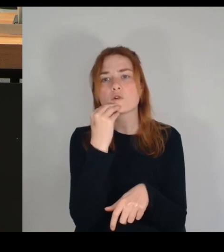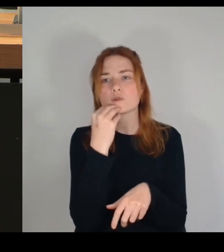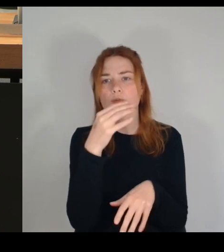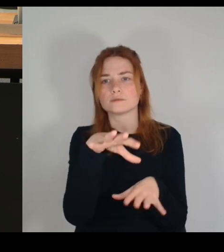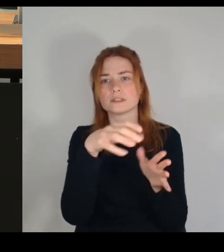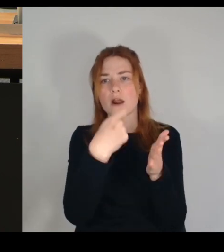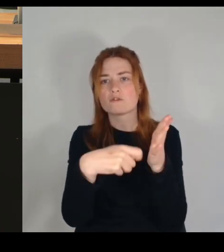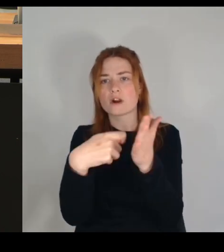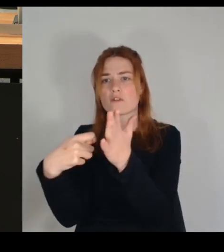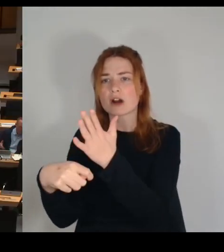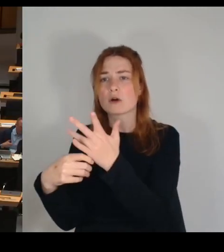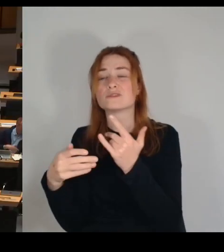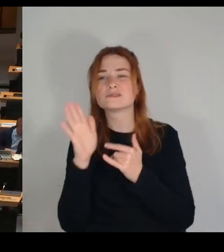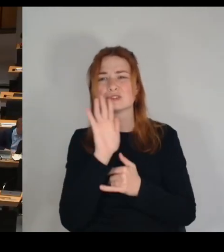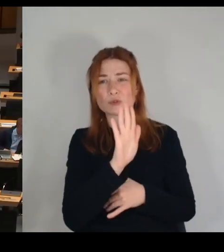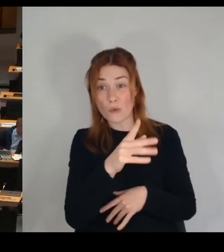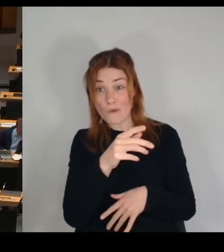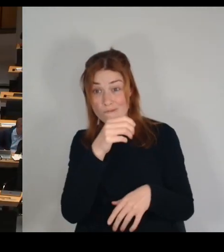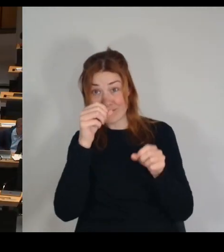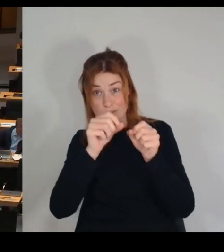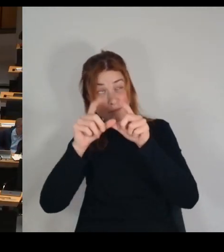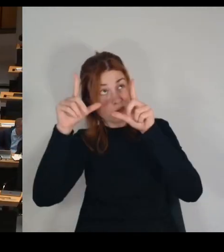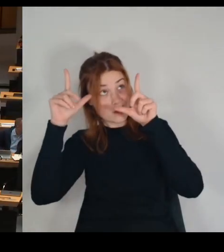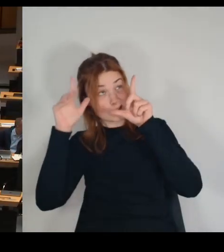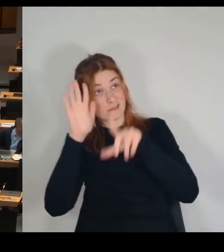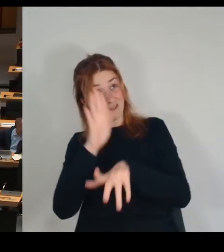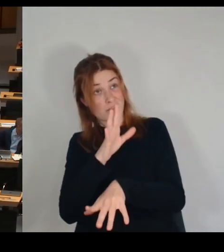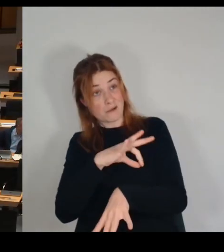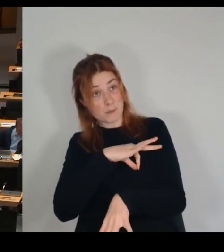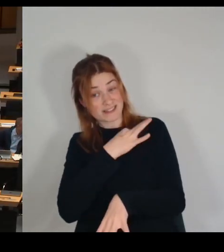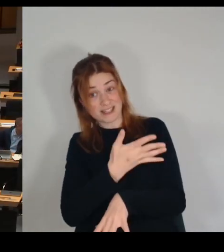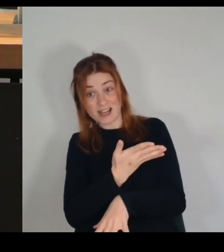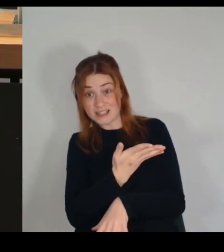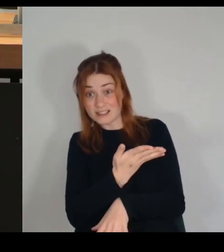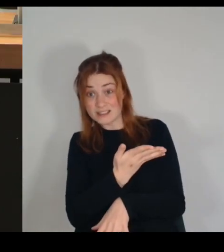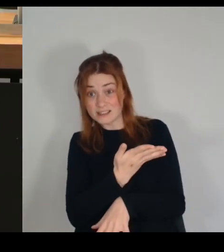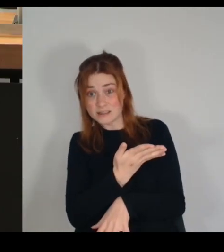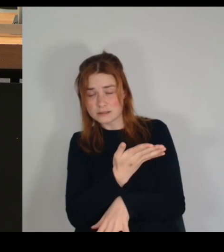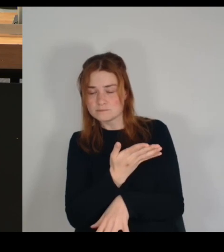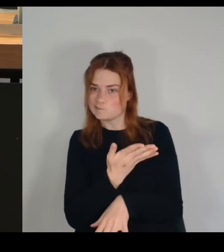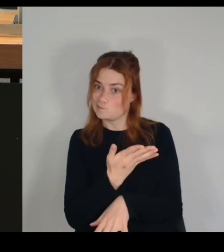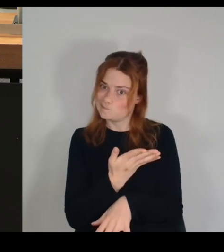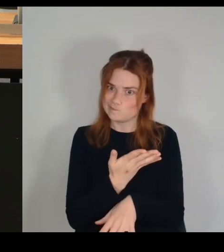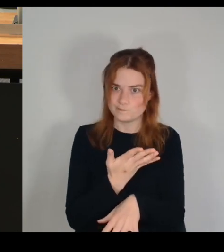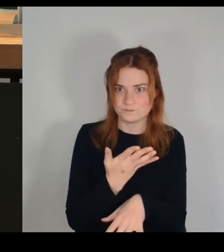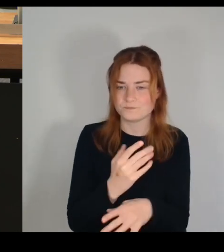Sie sagen sehr klar, dass die Genehmigungsfiktionen generell das